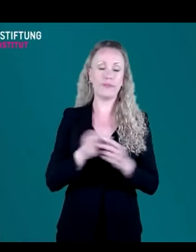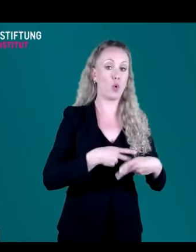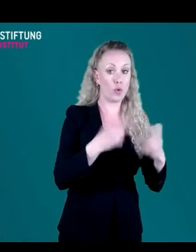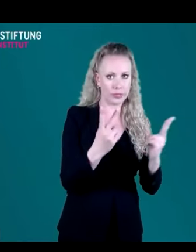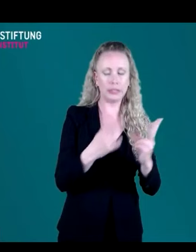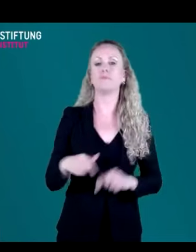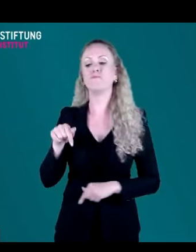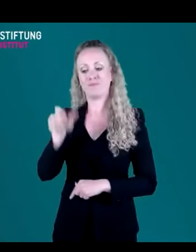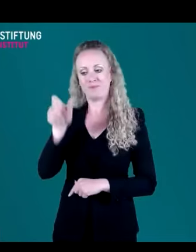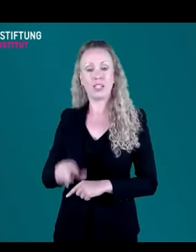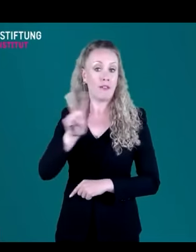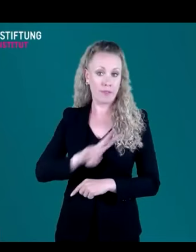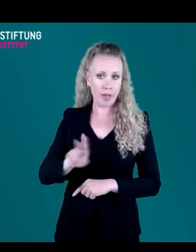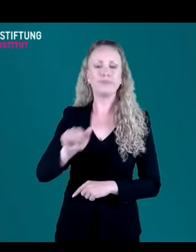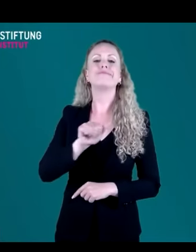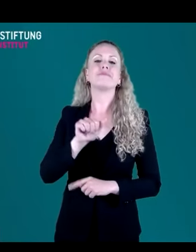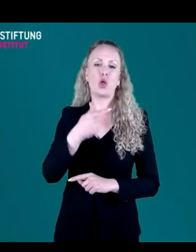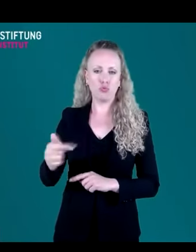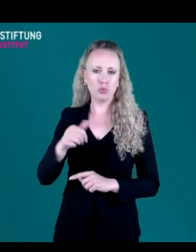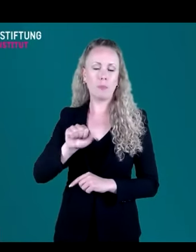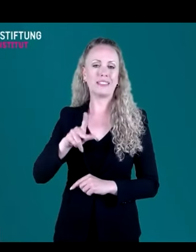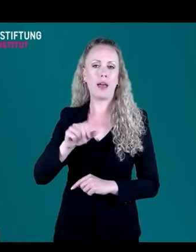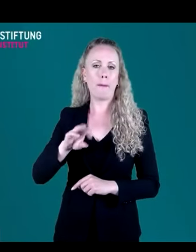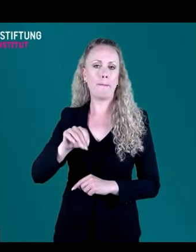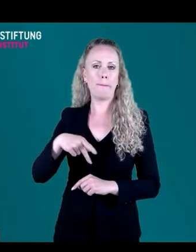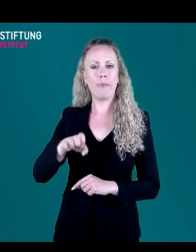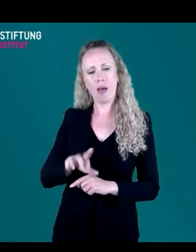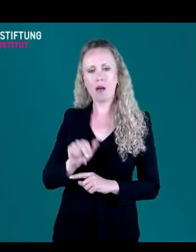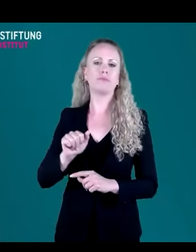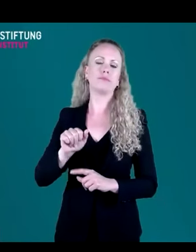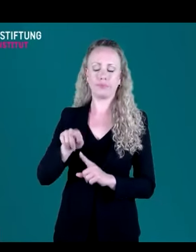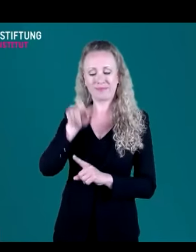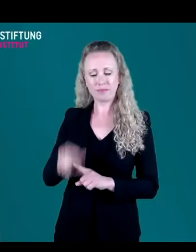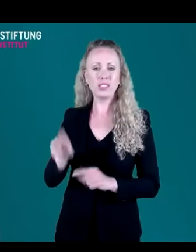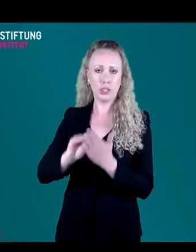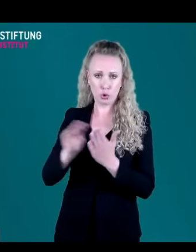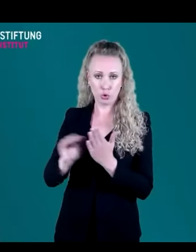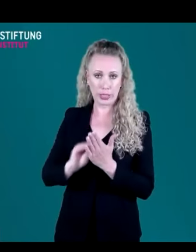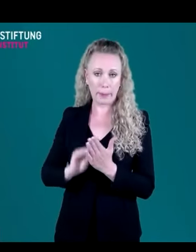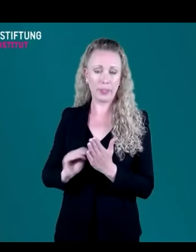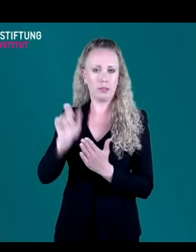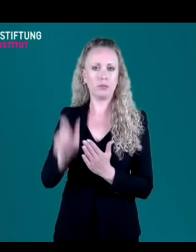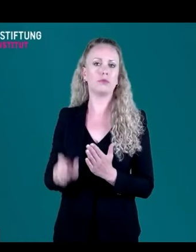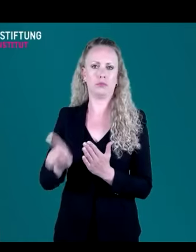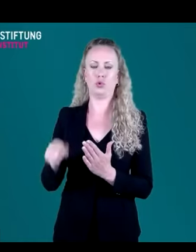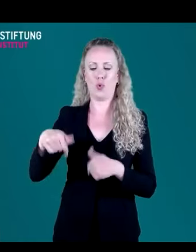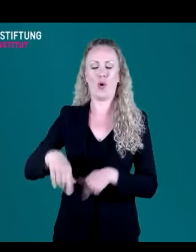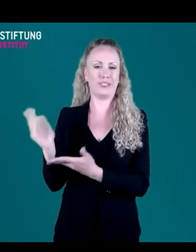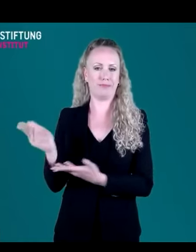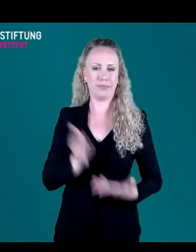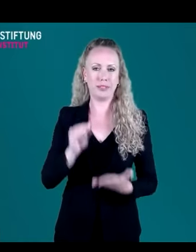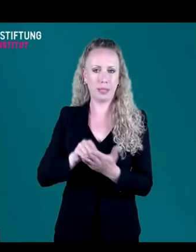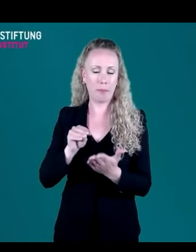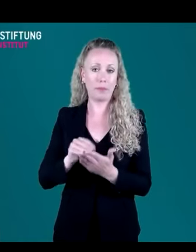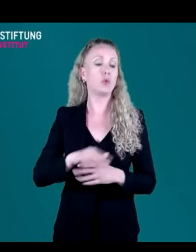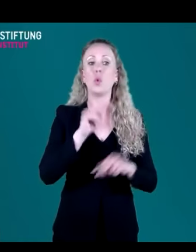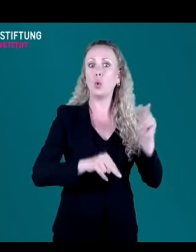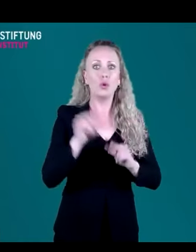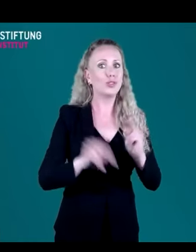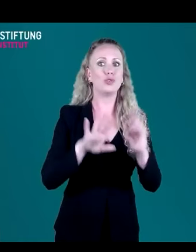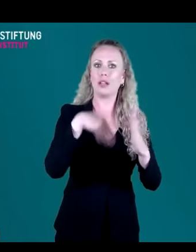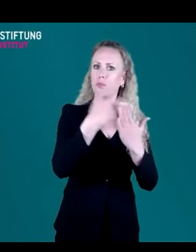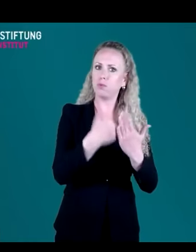Dieses E-Paper beschreibt 26 Erzählungen, die sehr häufig vorkommen, ordnet sie ein und beschreibt auch die Herkunft und Hintergründe.